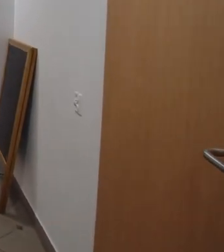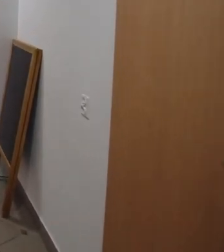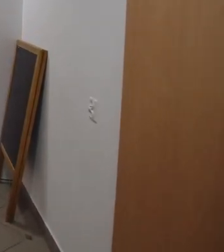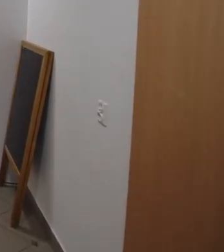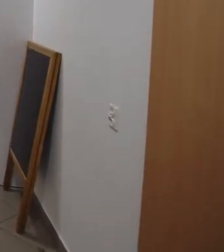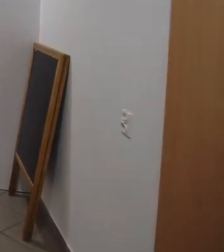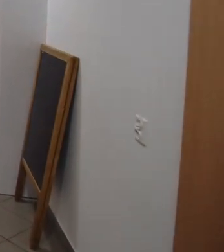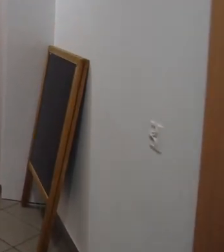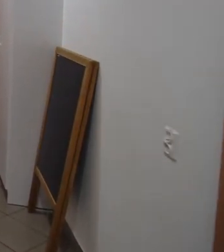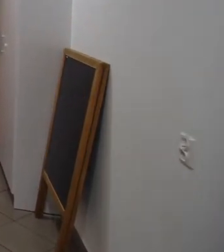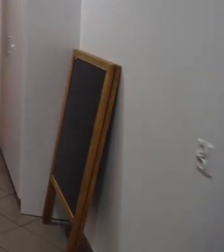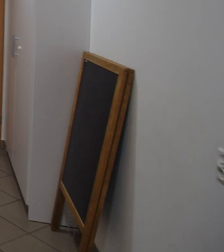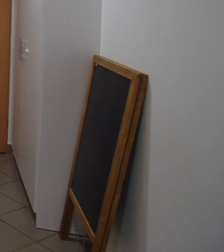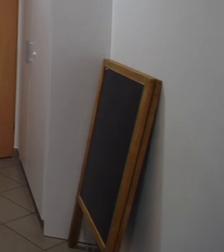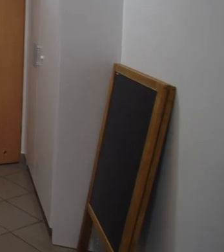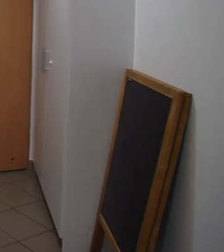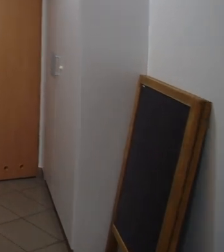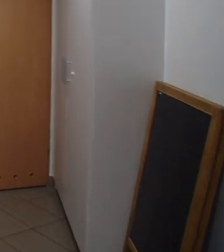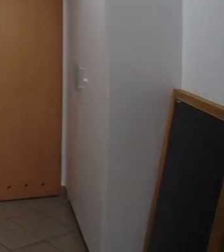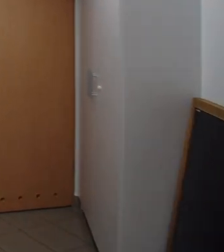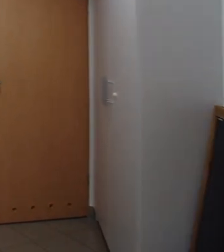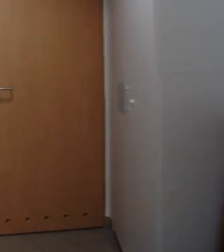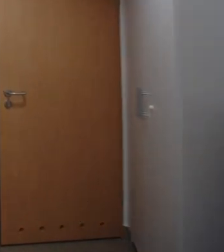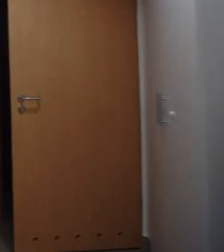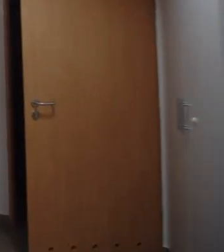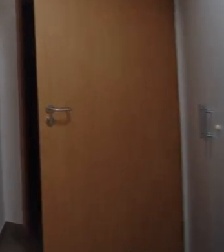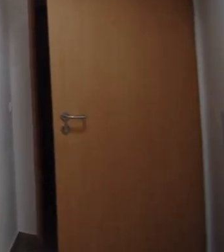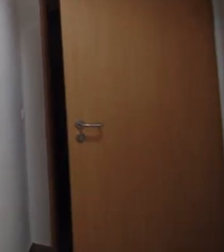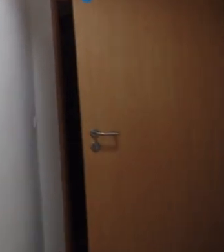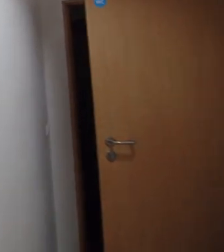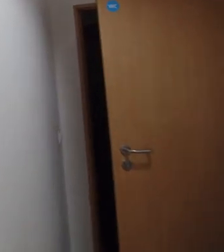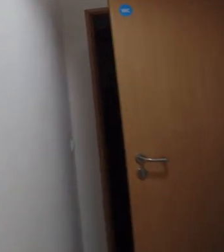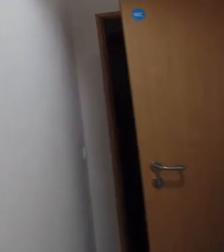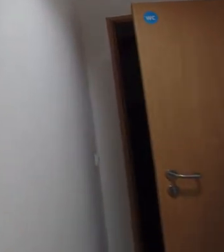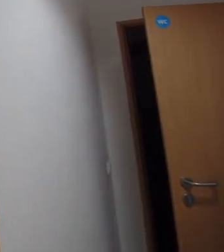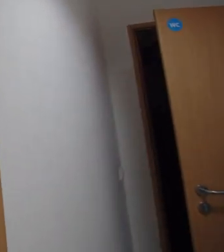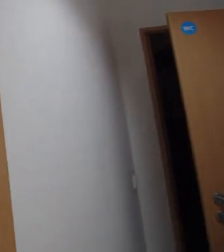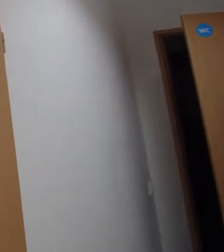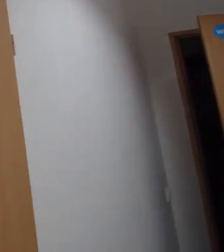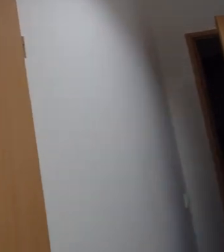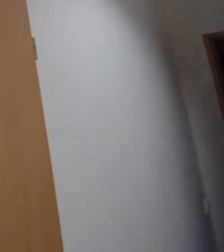To drugie drzwi idąc od holu. Na końcu korytarza kolejna toaleta, ta bez udogodnień.